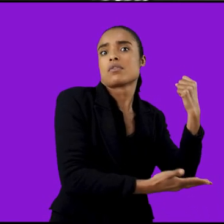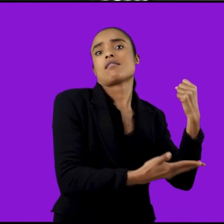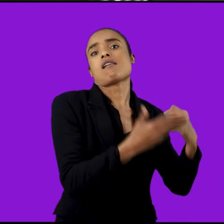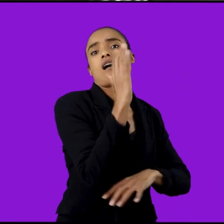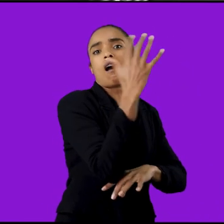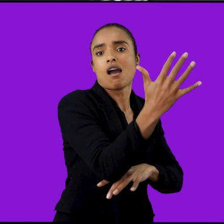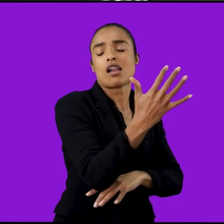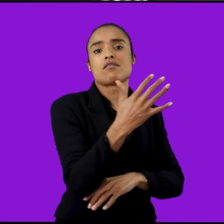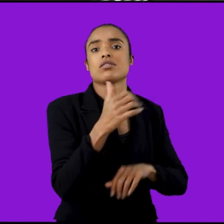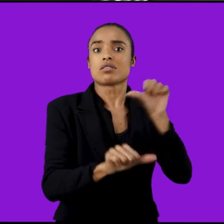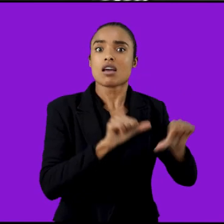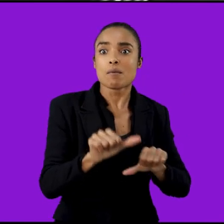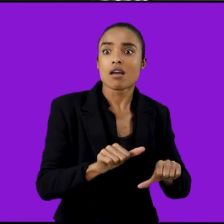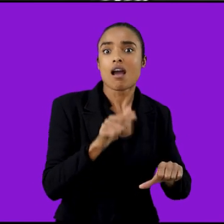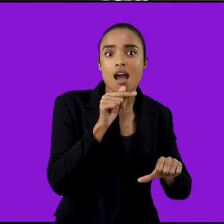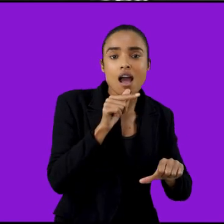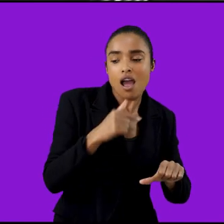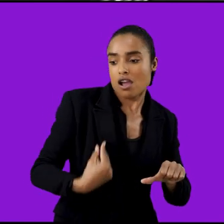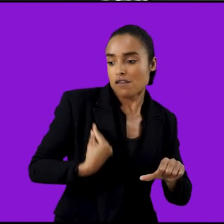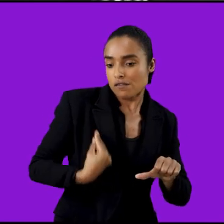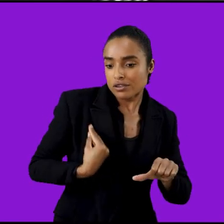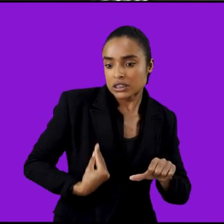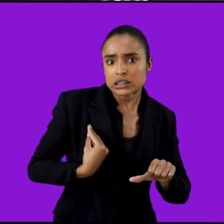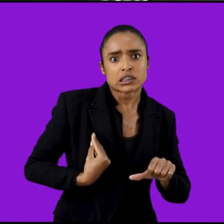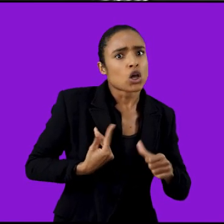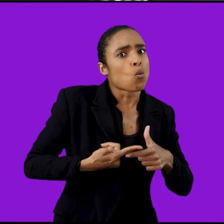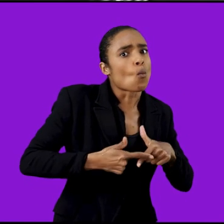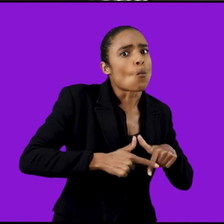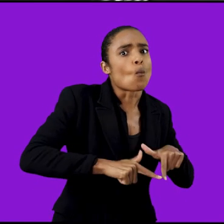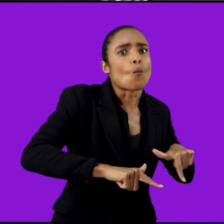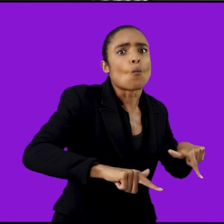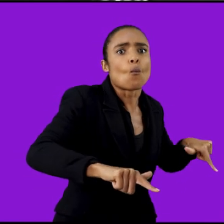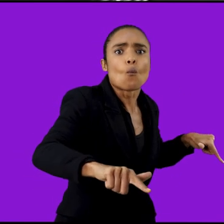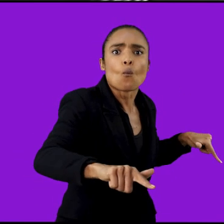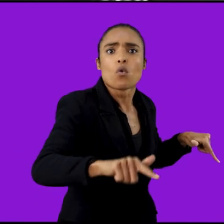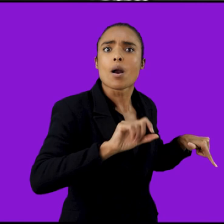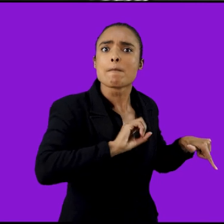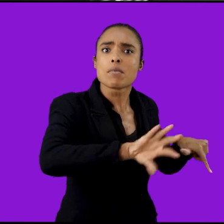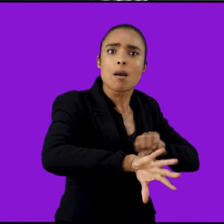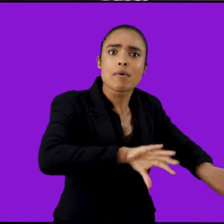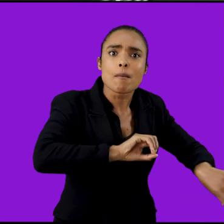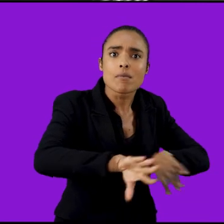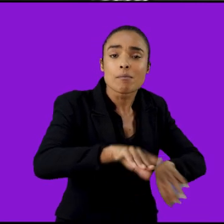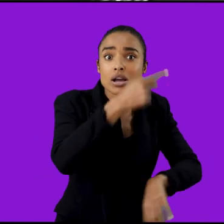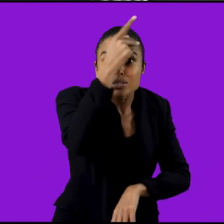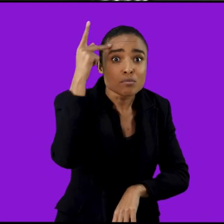à água, foram transformando a vida do Quilombo numa coisa cada vez mais insalubre pra expulsar aquelas pessoas de lá Pra se apropriar. É muito complexo